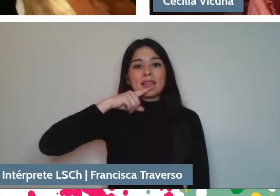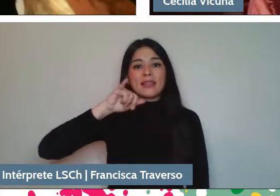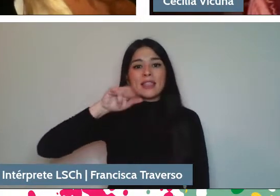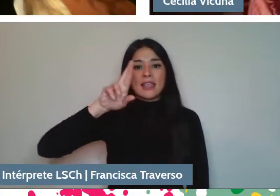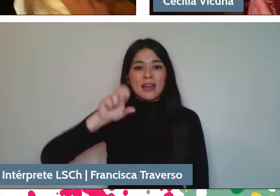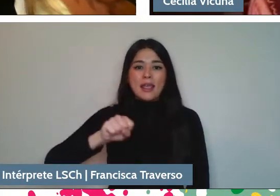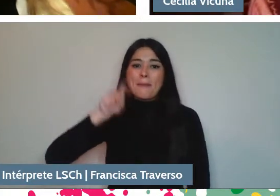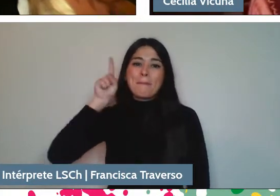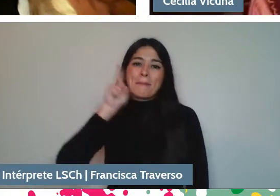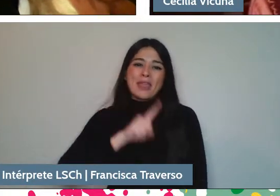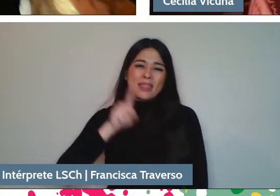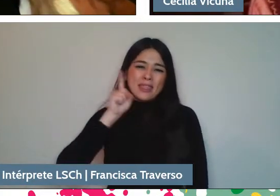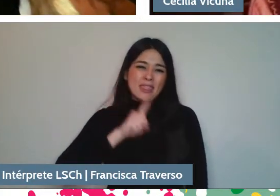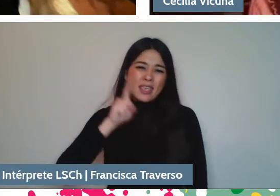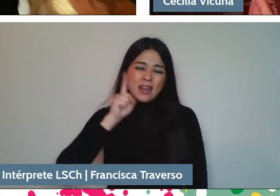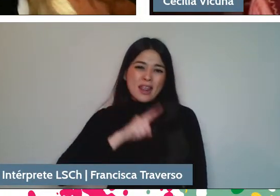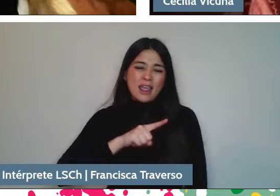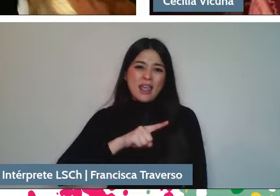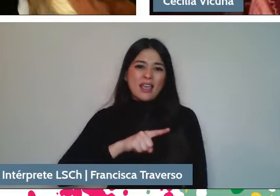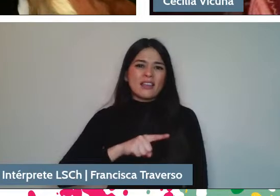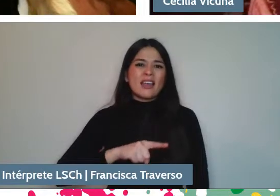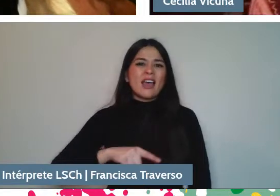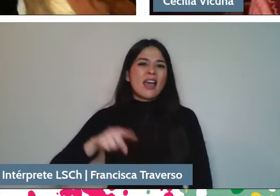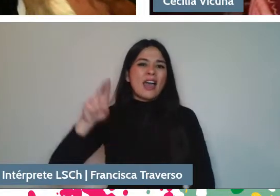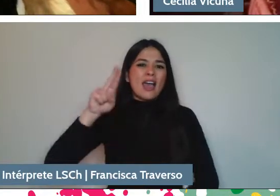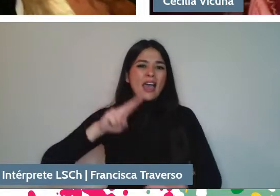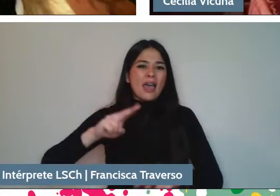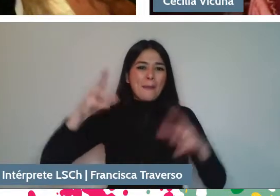Y ahí es inevitable no pensar en el golpe y en tu experiencia